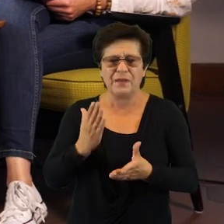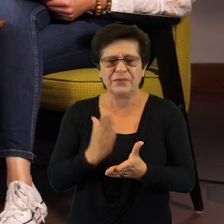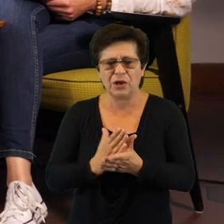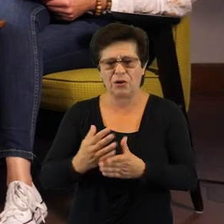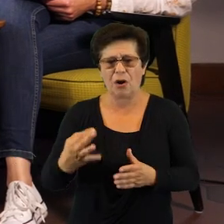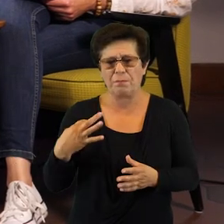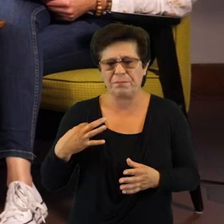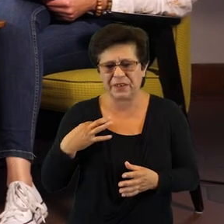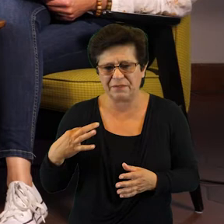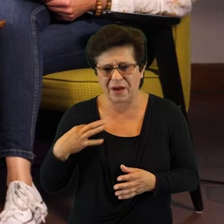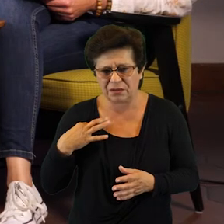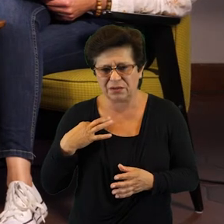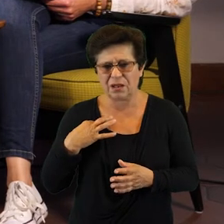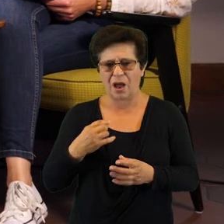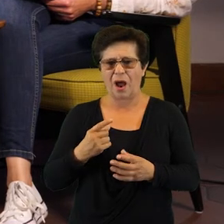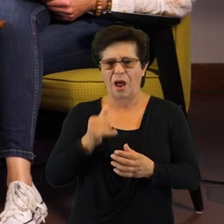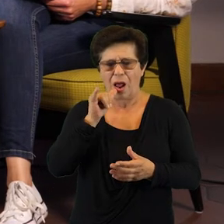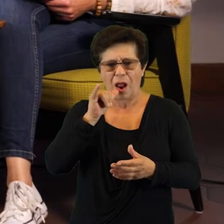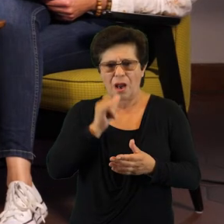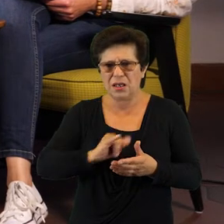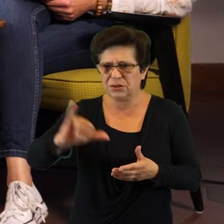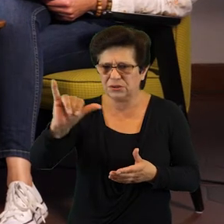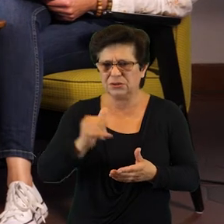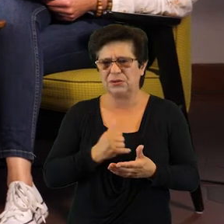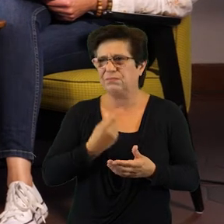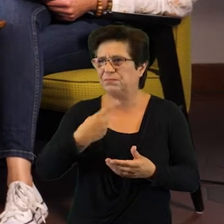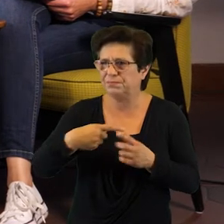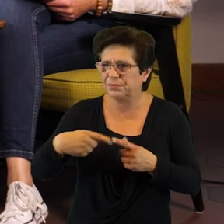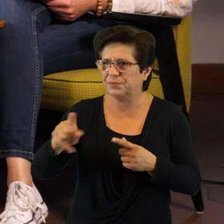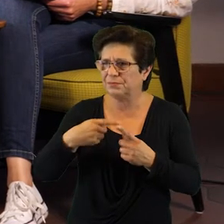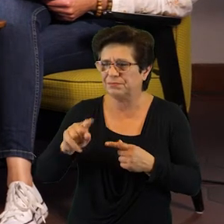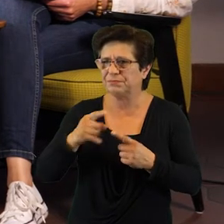rodzinne zapiski, zdjęcia, memuary to tworzy dopiero mięso historii.